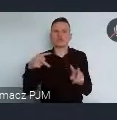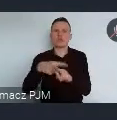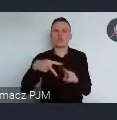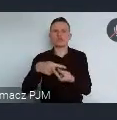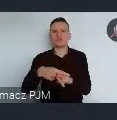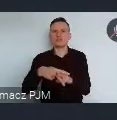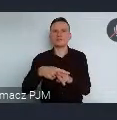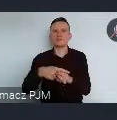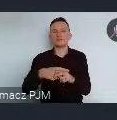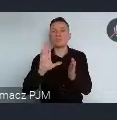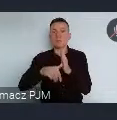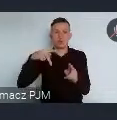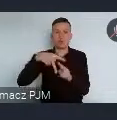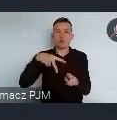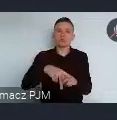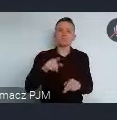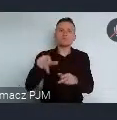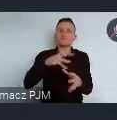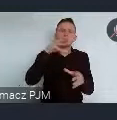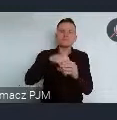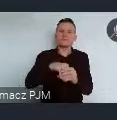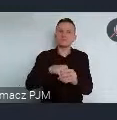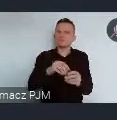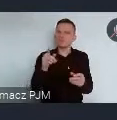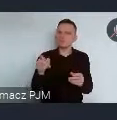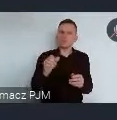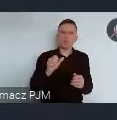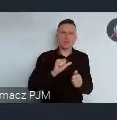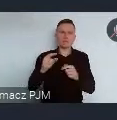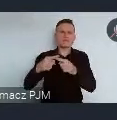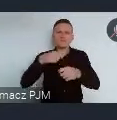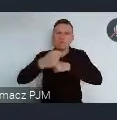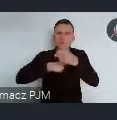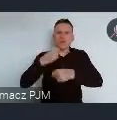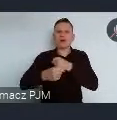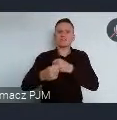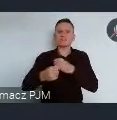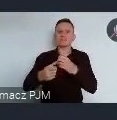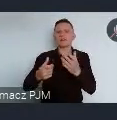i które wiążą się bezpośrednio ze współpracą z spółką ZE PAK,